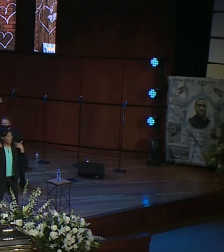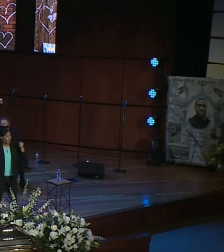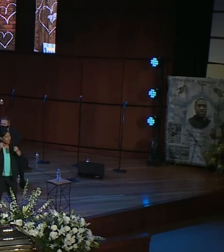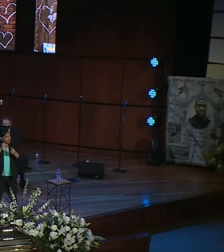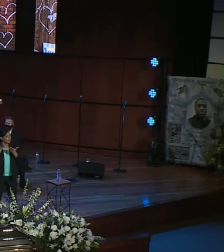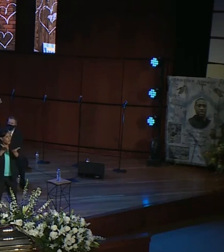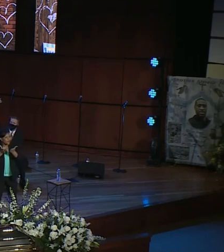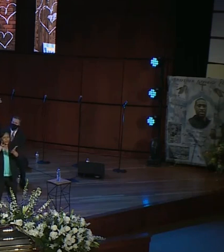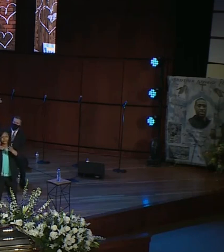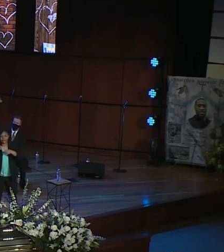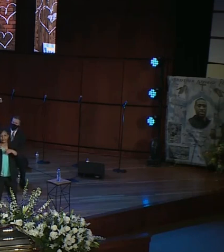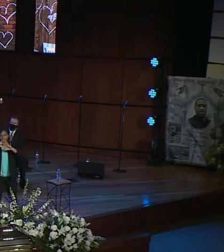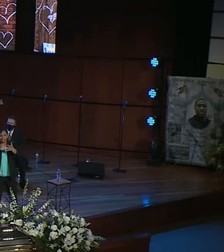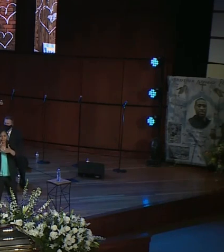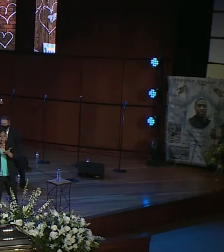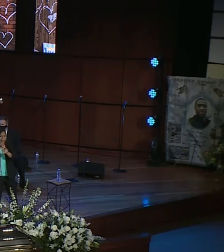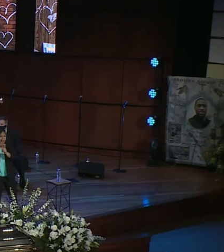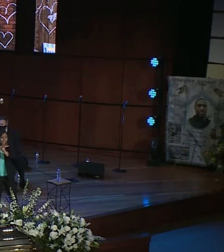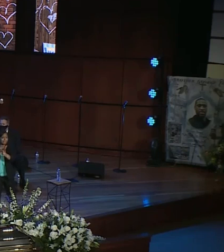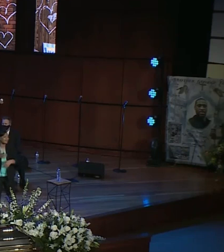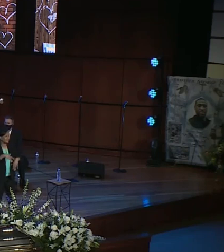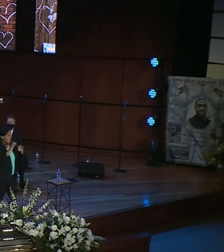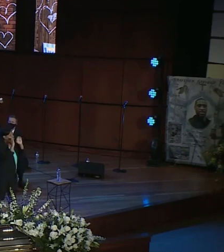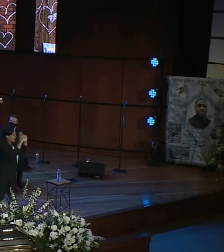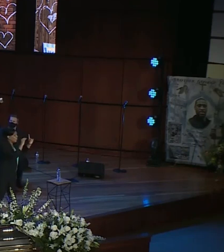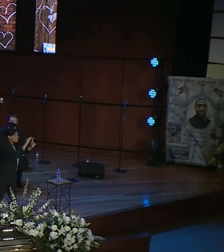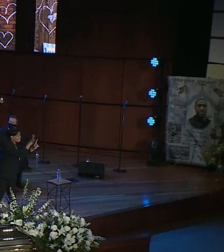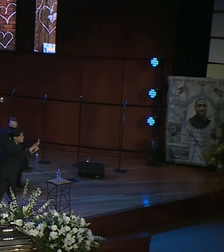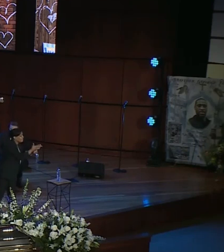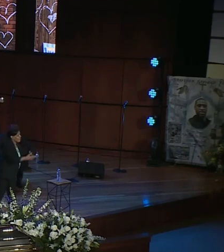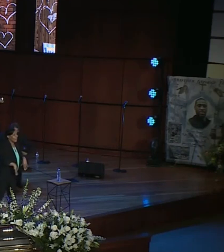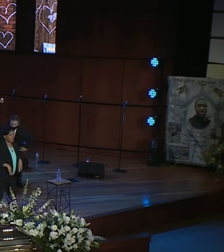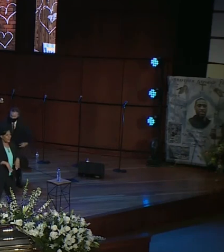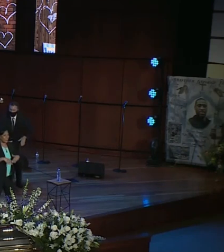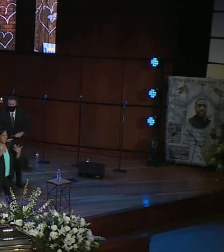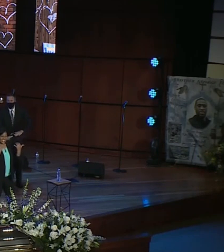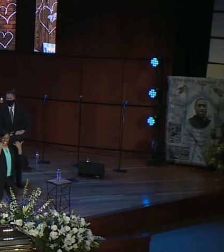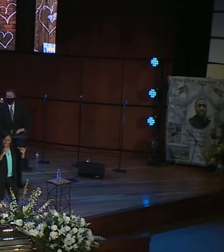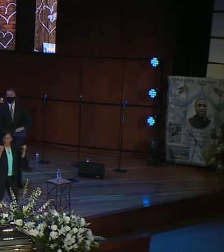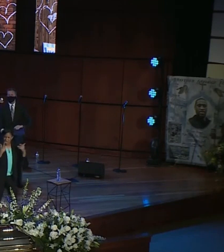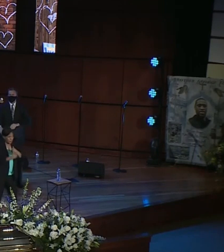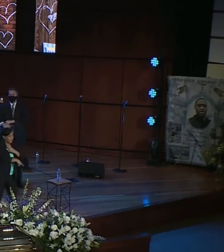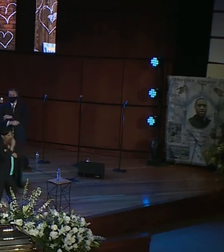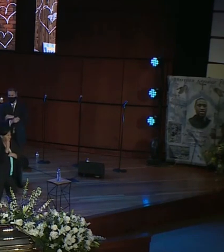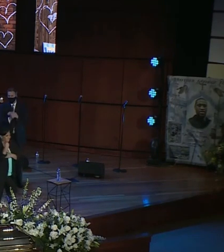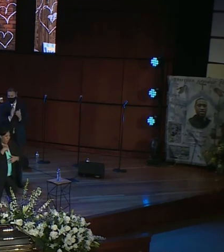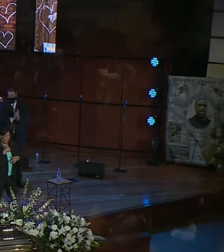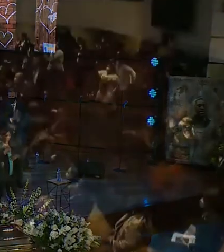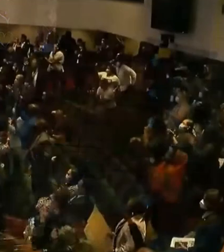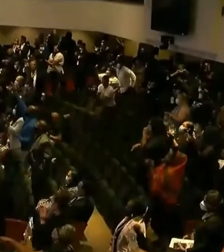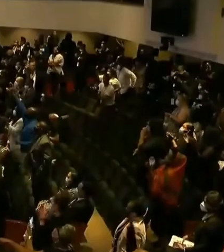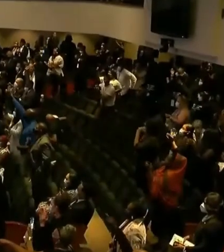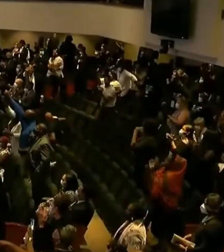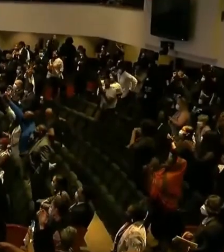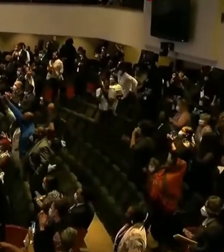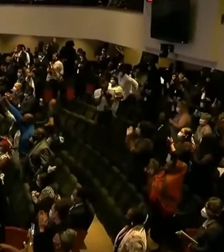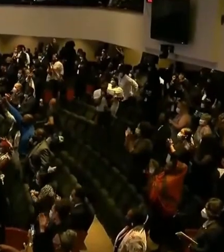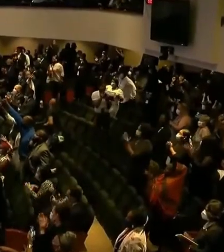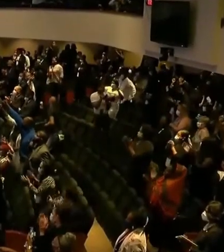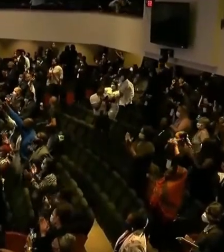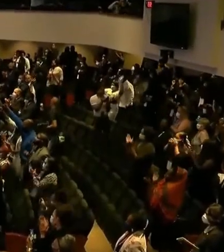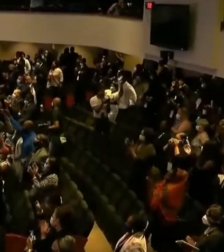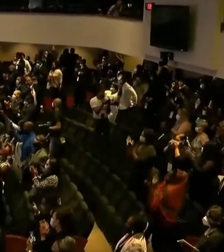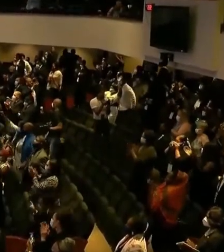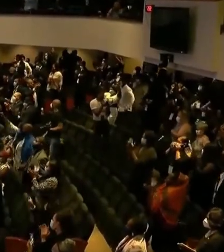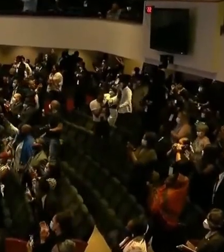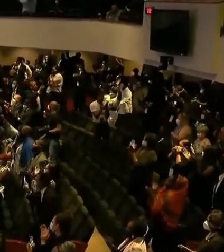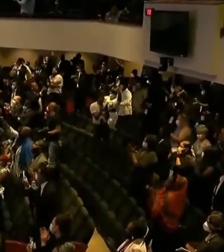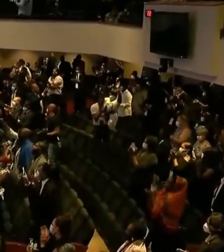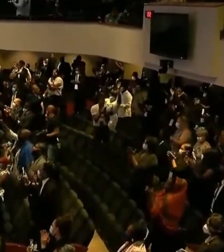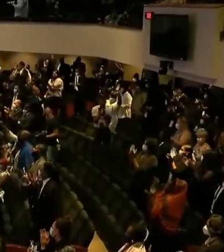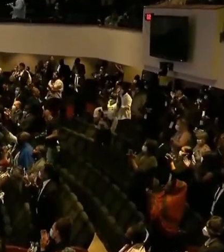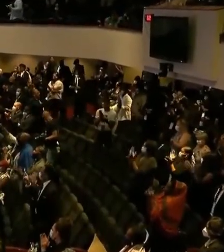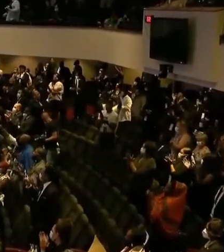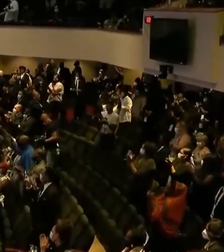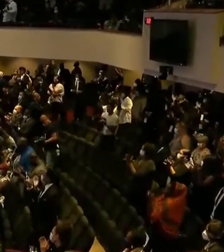Det är tid för oss att stå upp i George's namn, och säga:"Ta bort erat knä från vår nacke!"